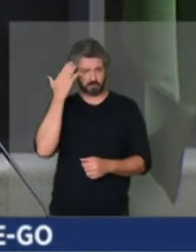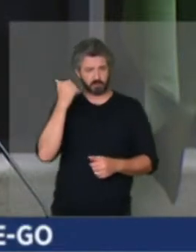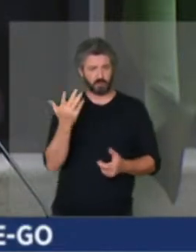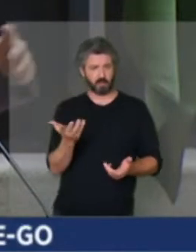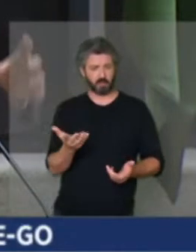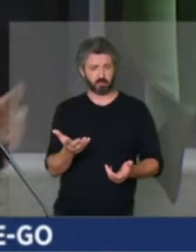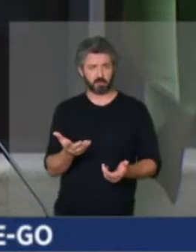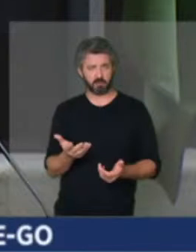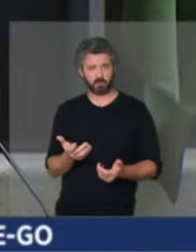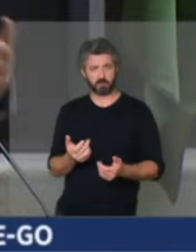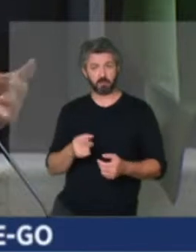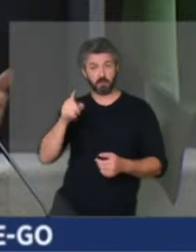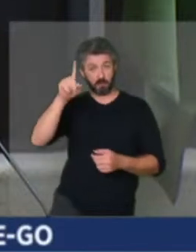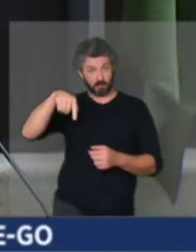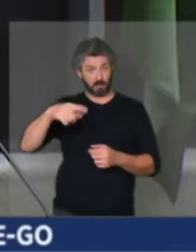PROPINA. PORQUE SE FOSSE DINHEIRO LEGAL. ELE TERIA